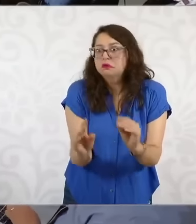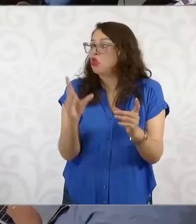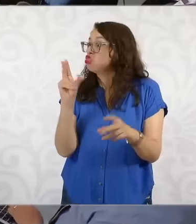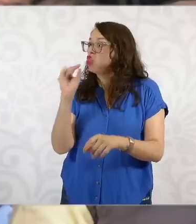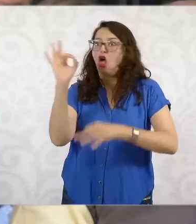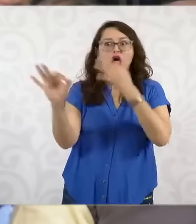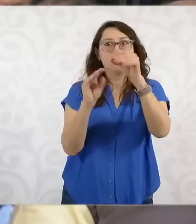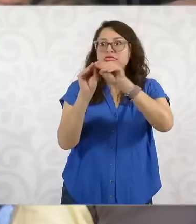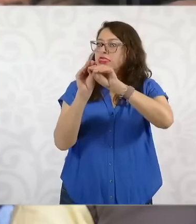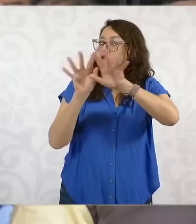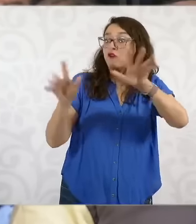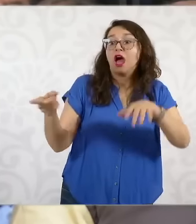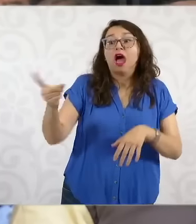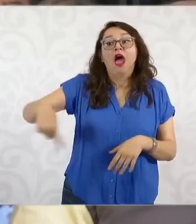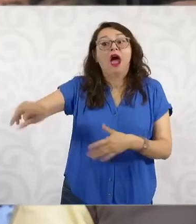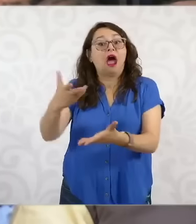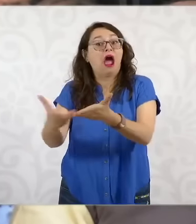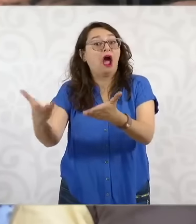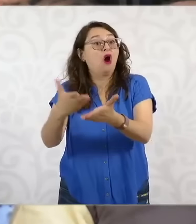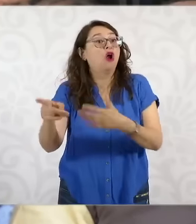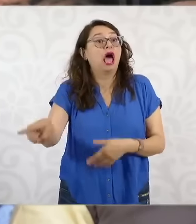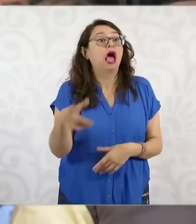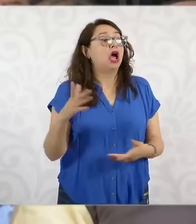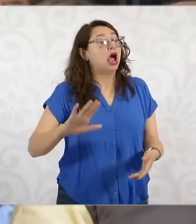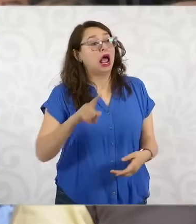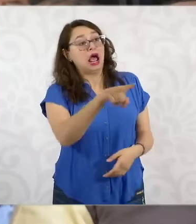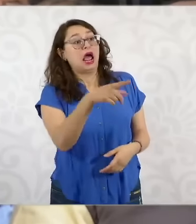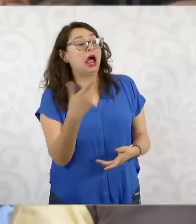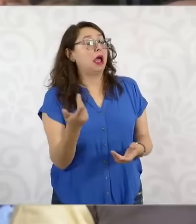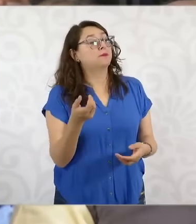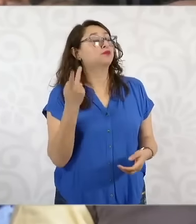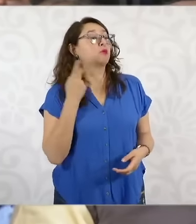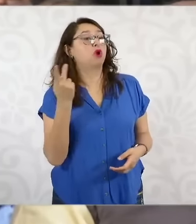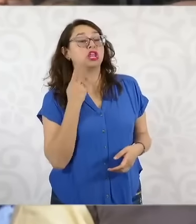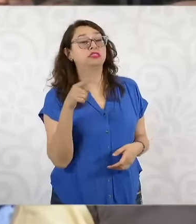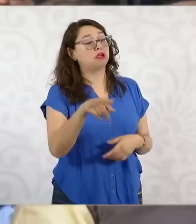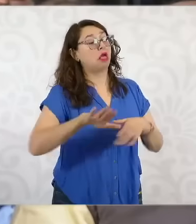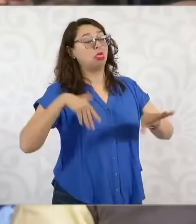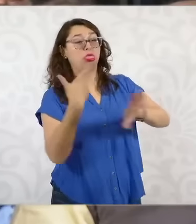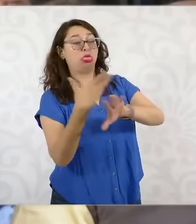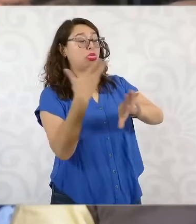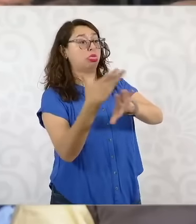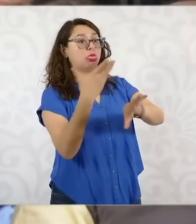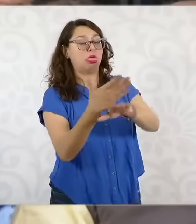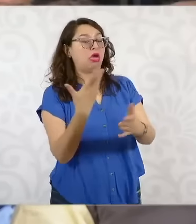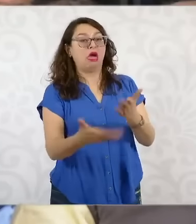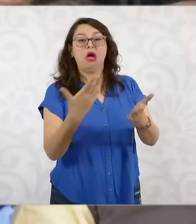que apoya el terrorismo a nivel global. Eh, pues esos mismos medios firmaron el silencio para no